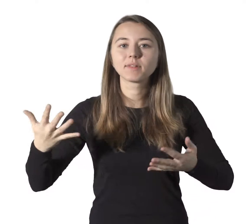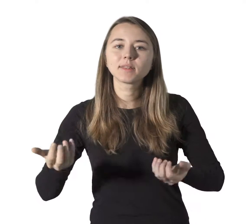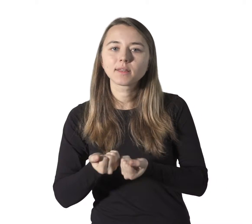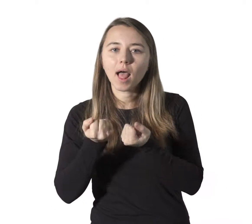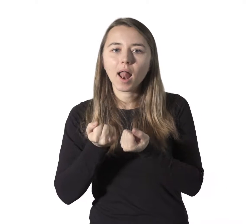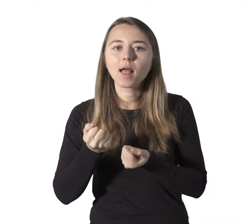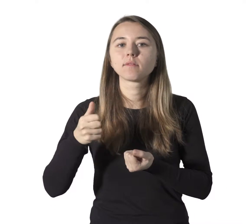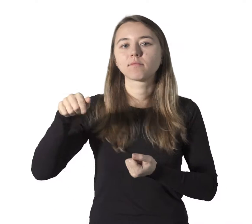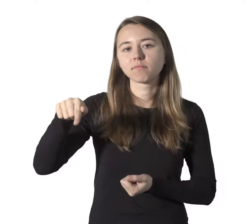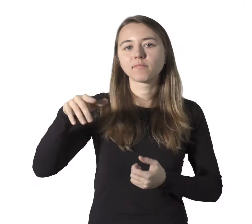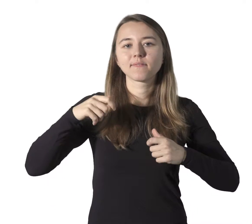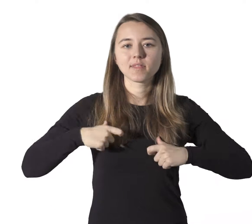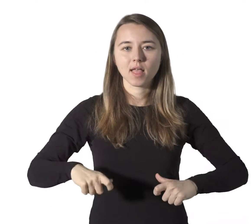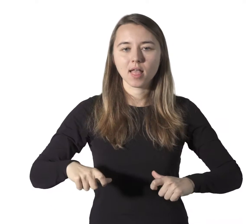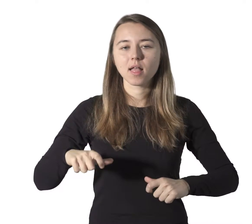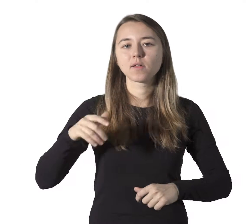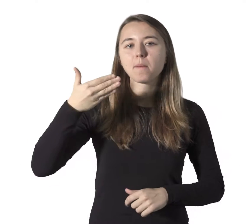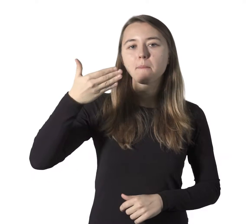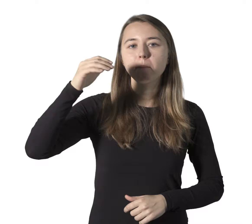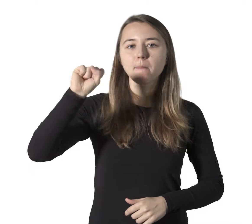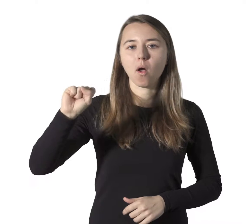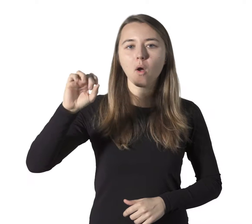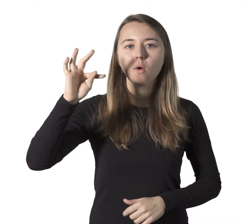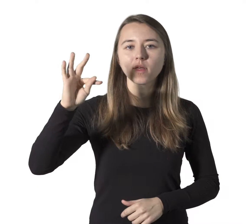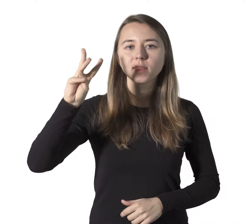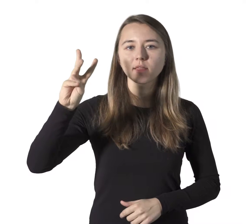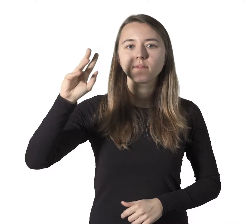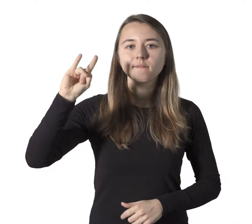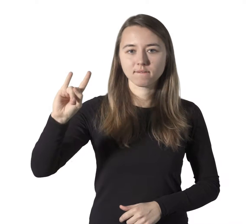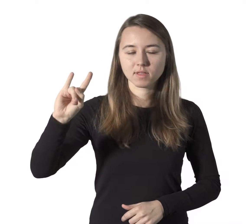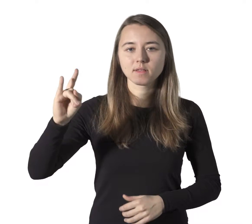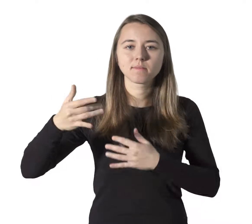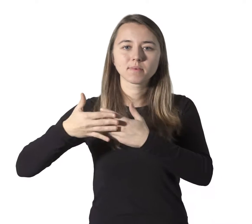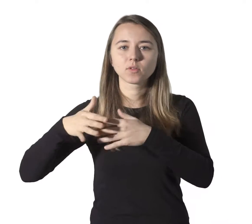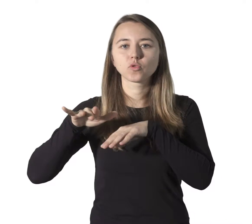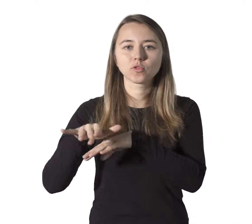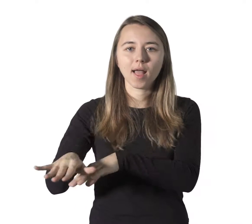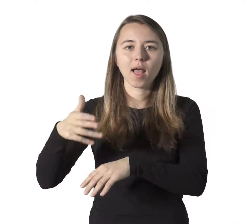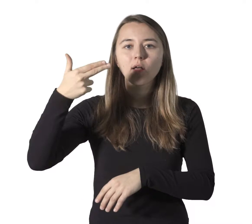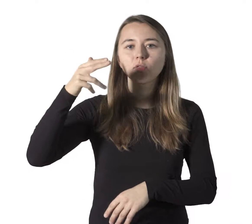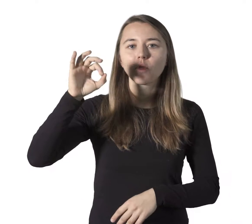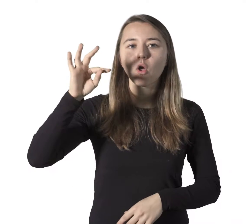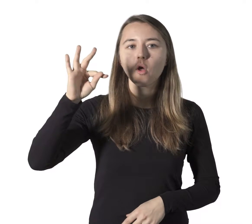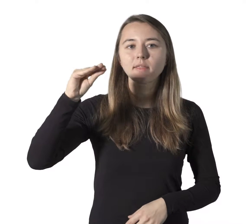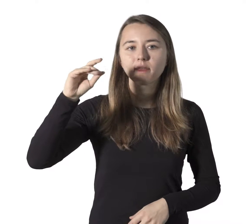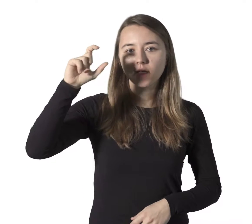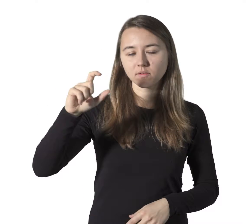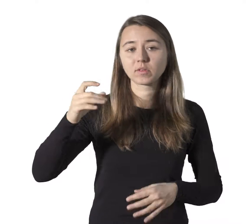odkryto ją w Mątwach nad Notecią,